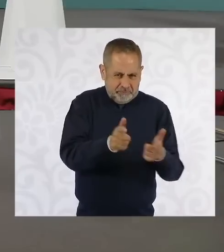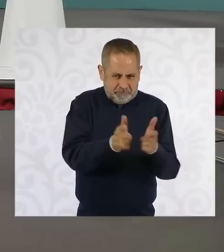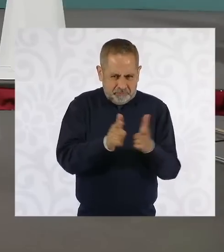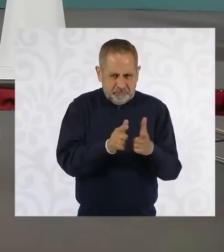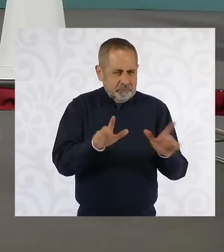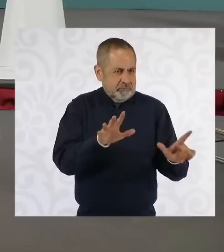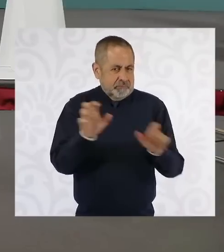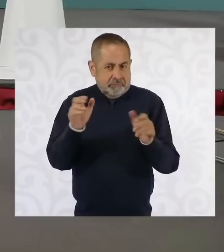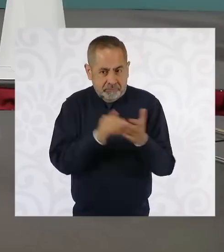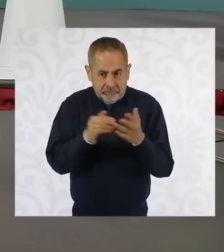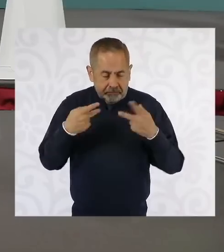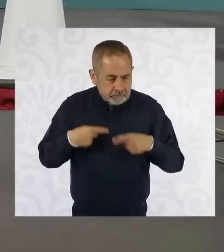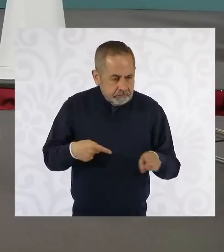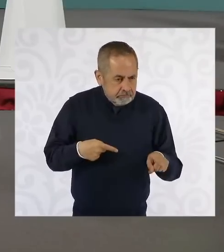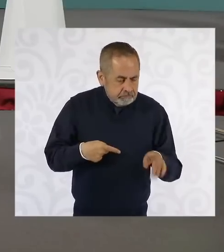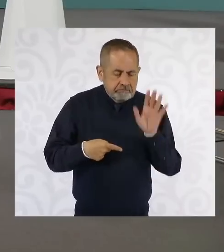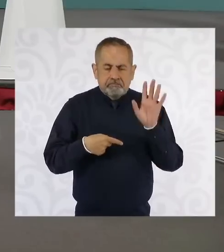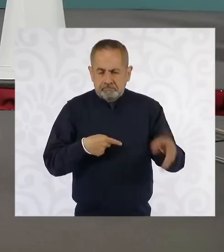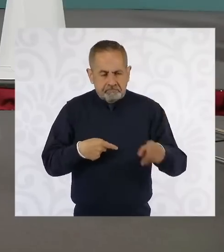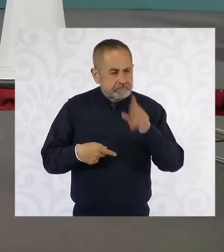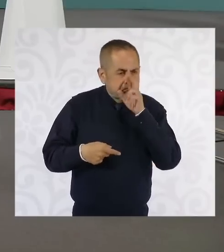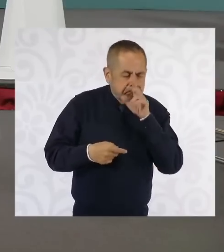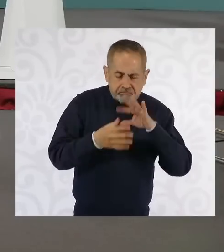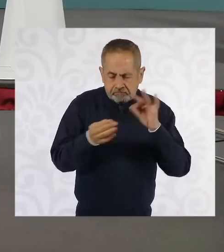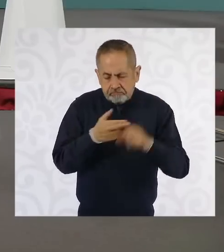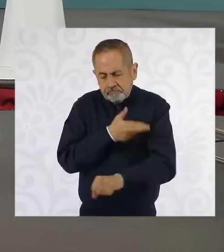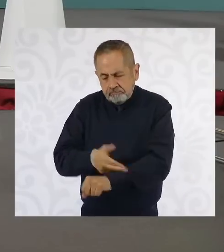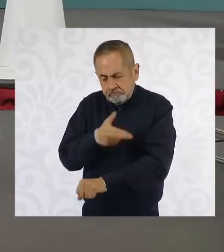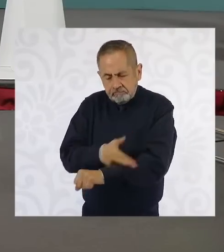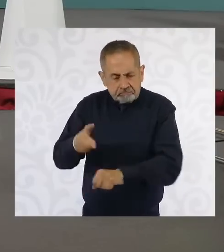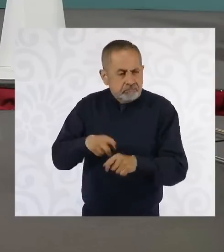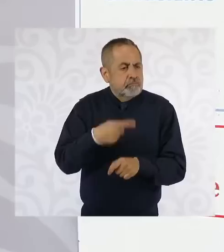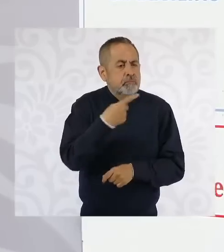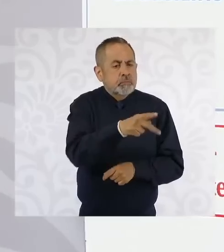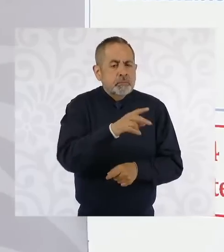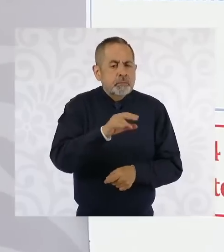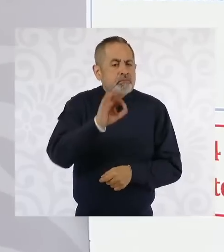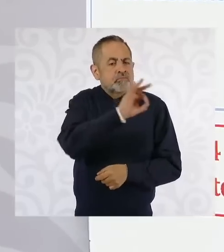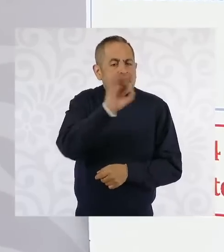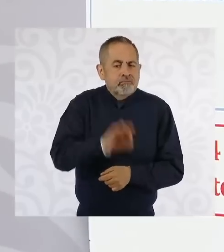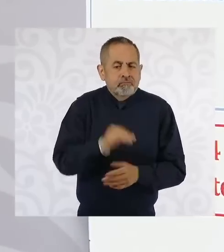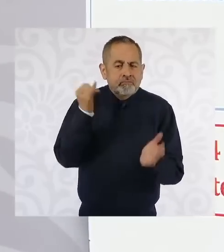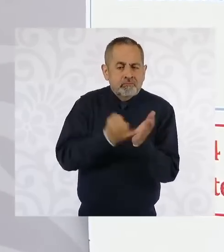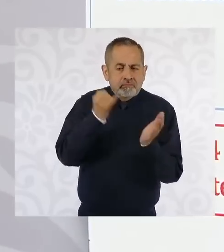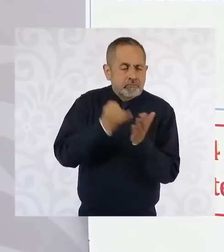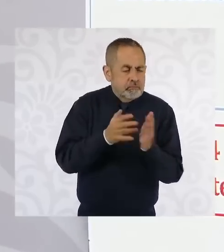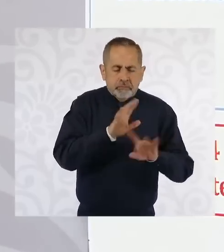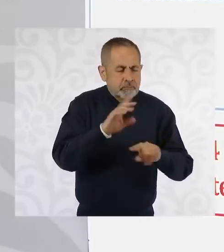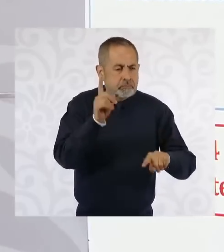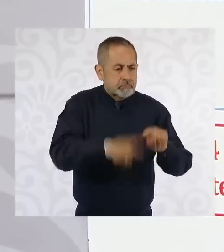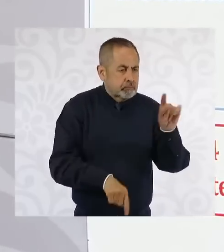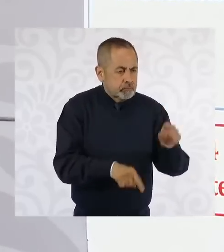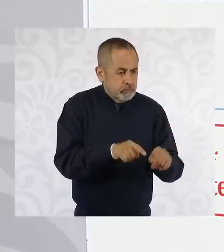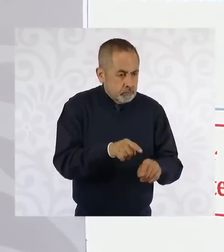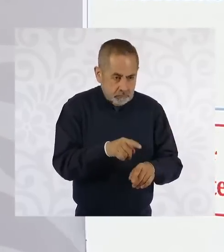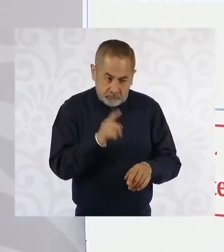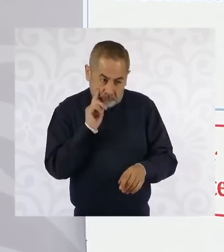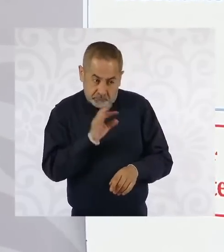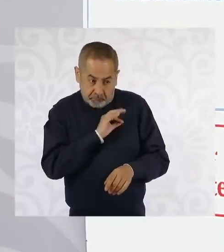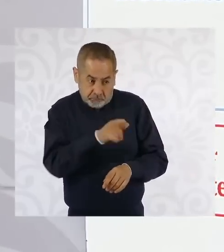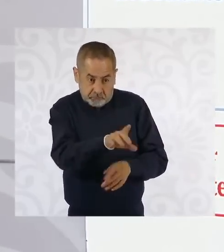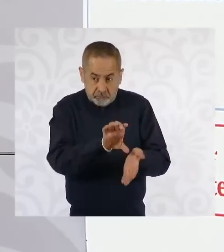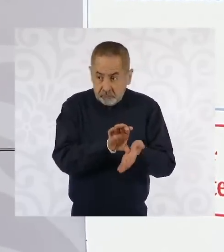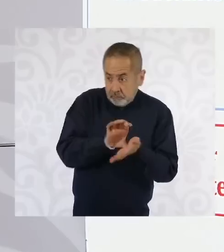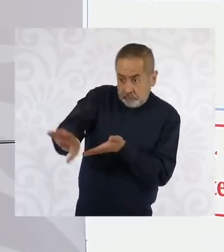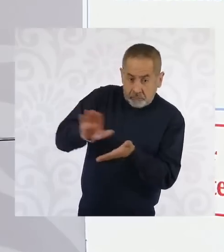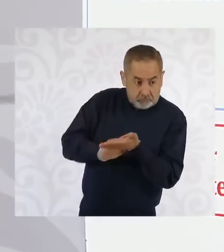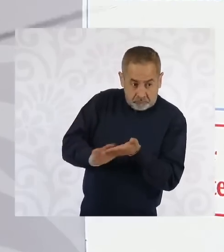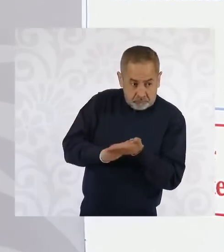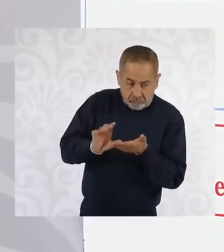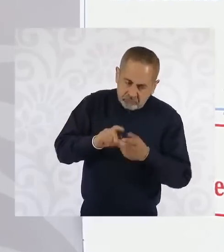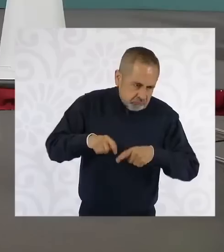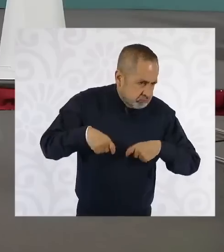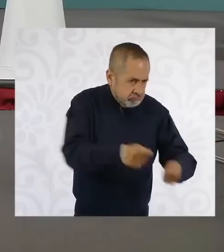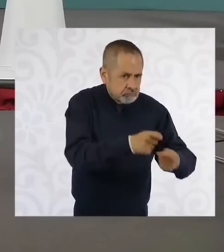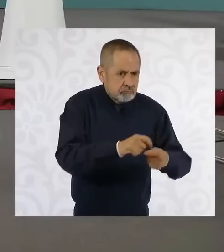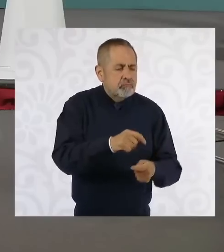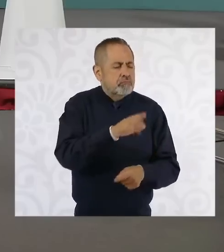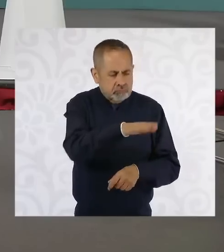ya están teniendo disminución de intereses quitas en saldos y disminución en mensualidades esto es